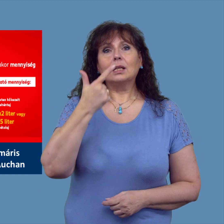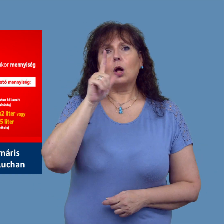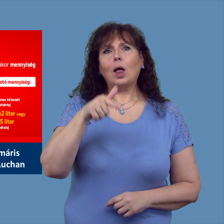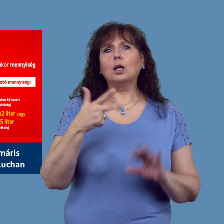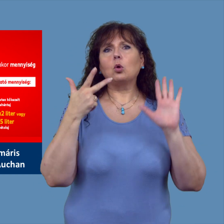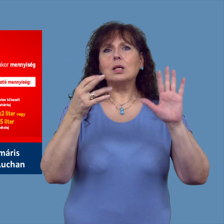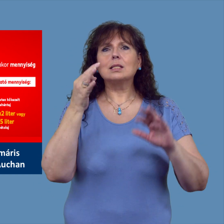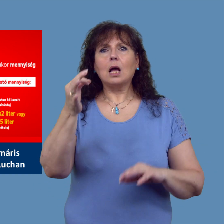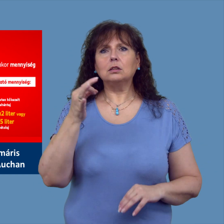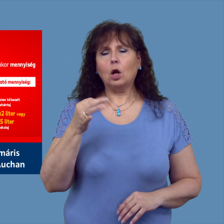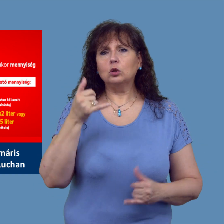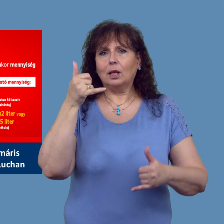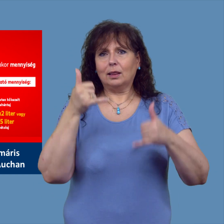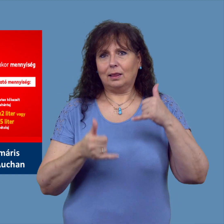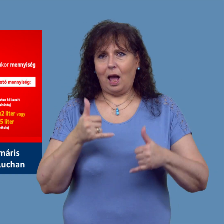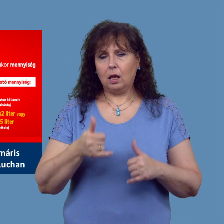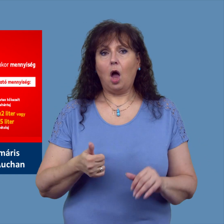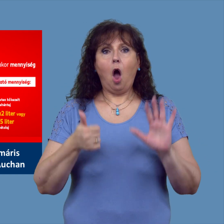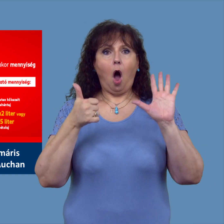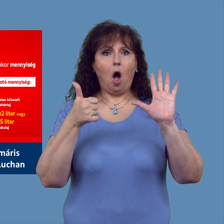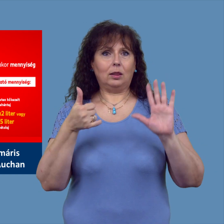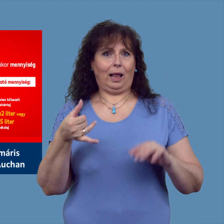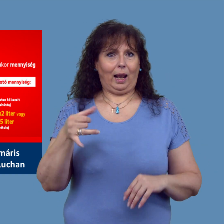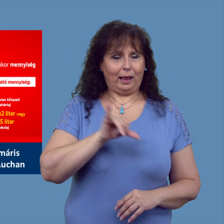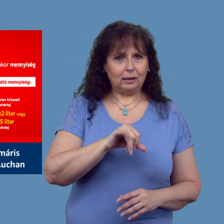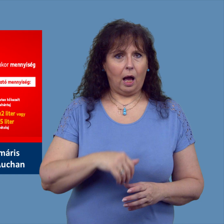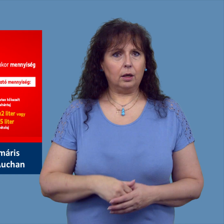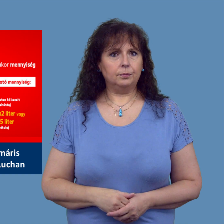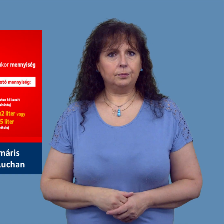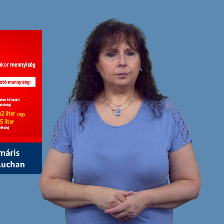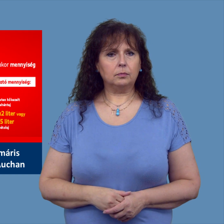2,8 százalékos UHT tejből 6 litert,